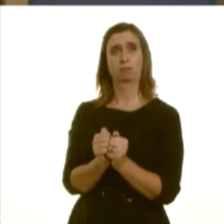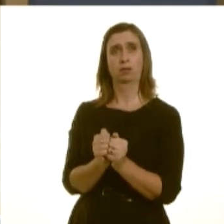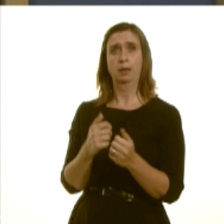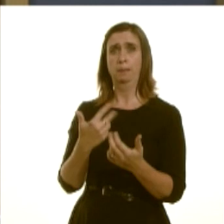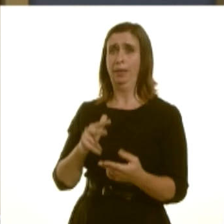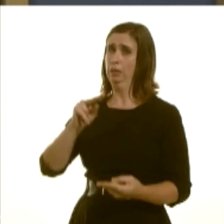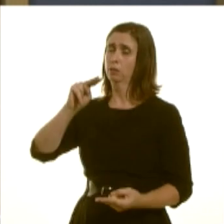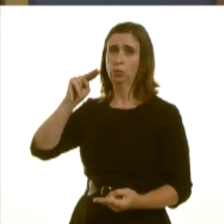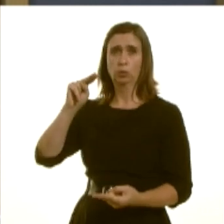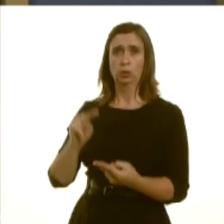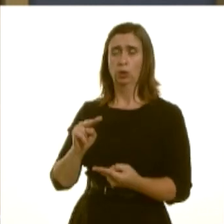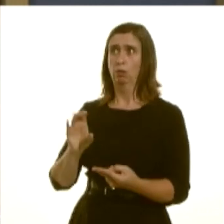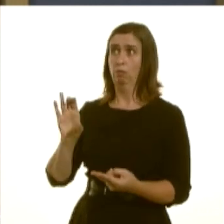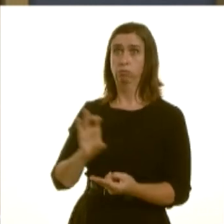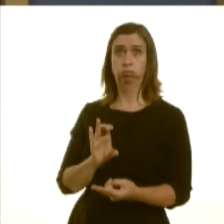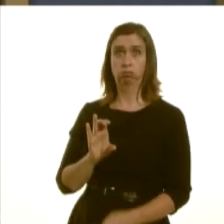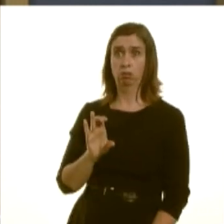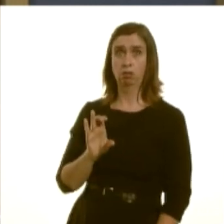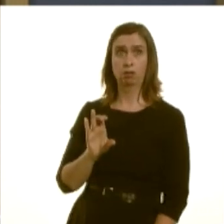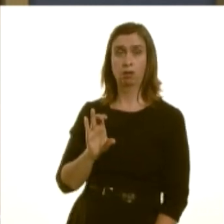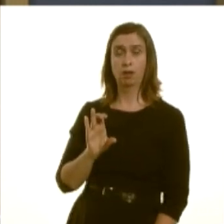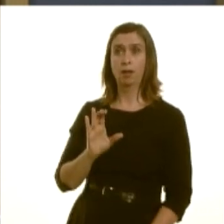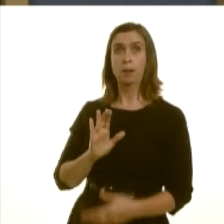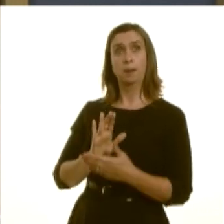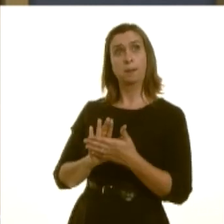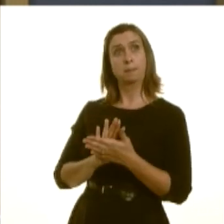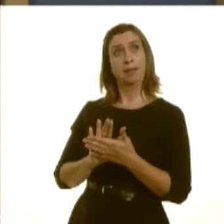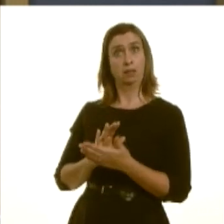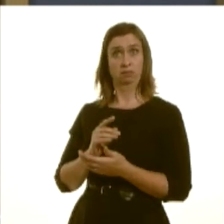bydd yn gostwng yn sylweddol yn y blynyddoedd i ddod. Beth ydych chi fel Llywodraeth yn